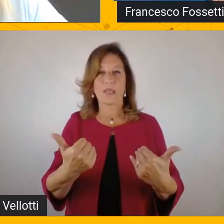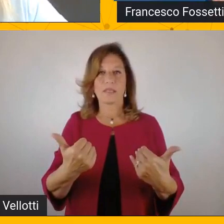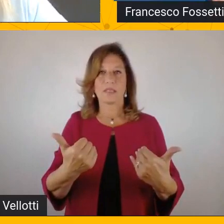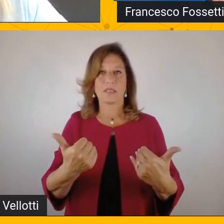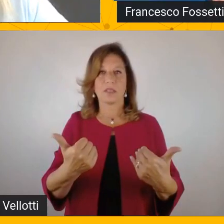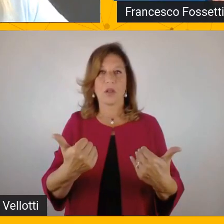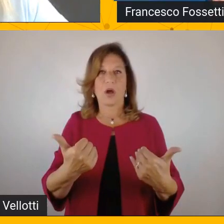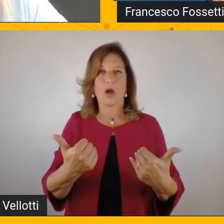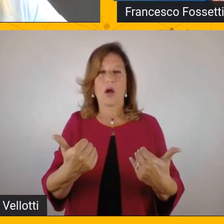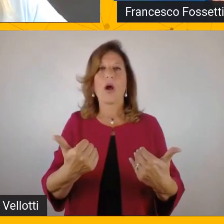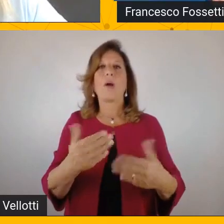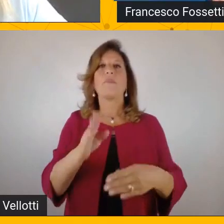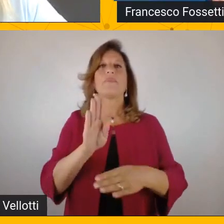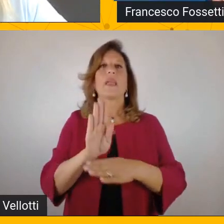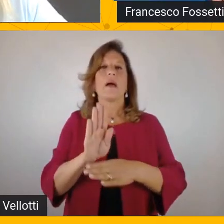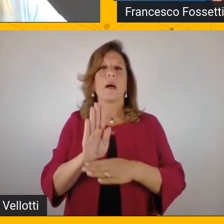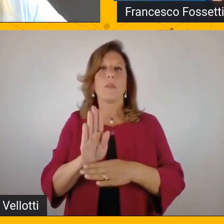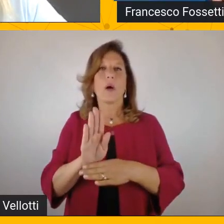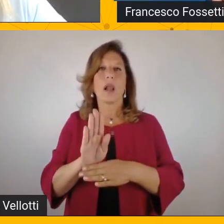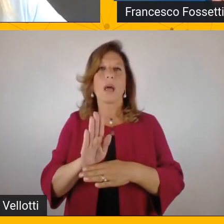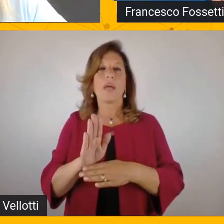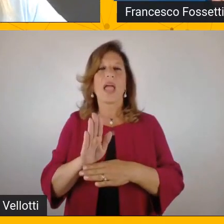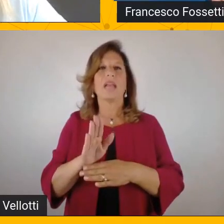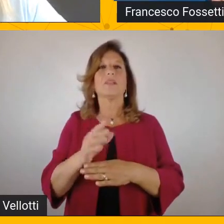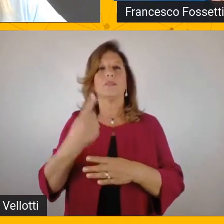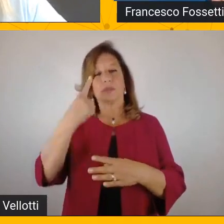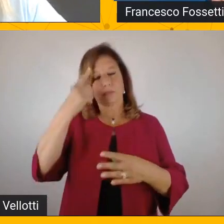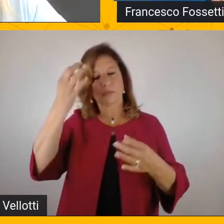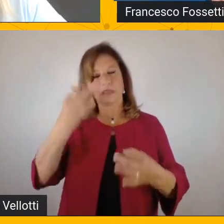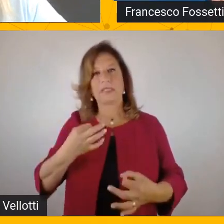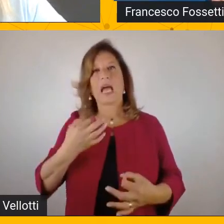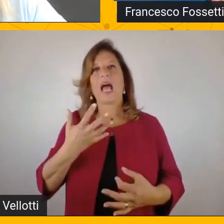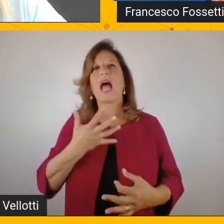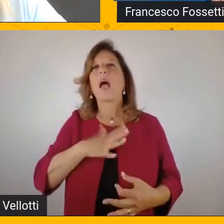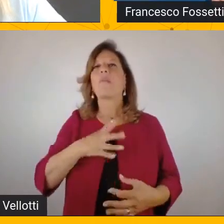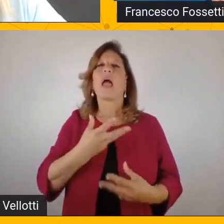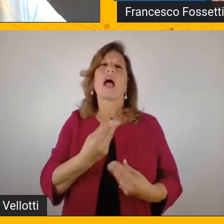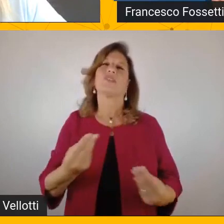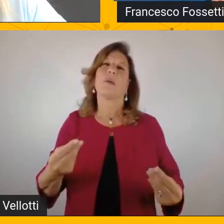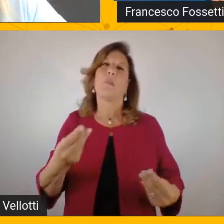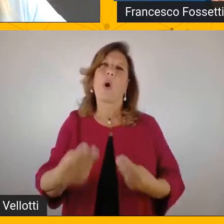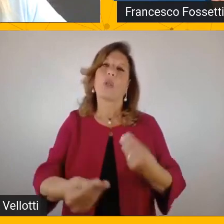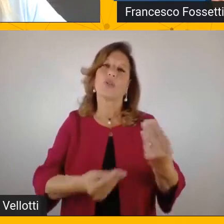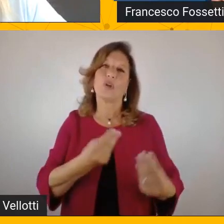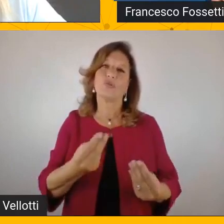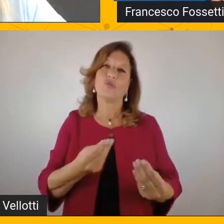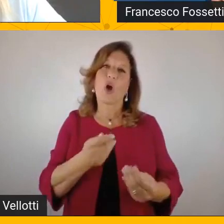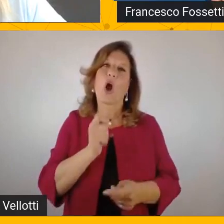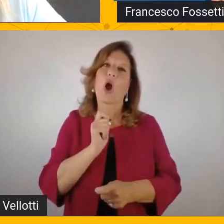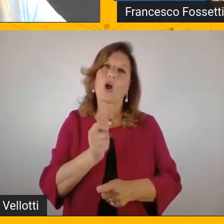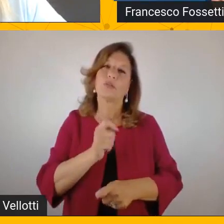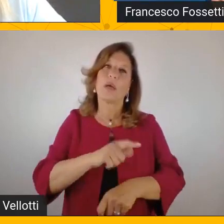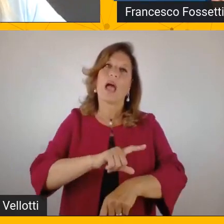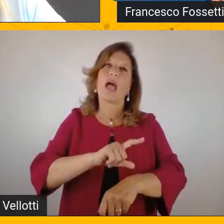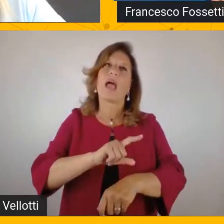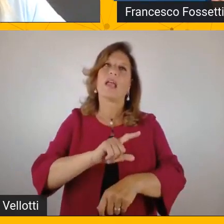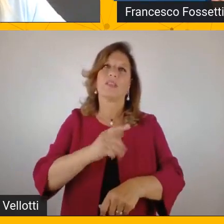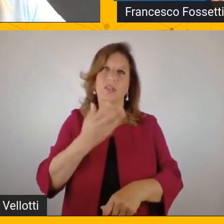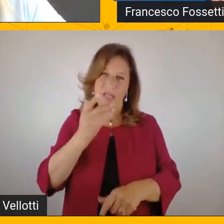battle pass sia fatto in maniera consapevole. Io a me piace quel gioco ci spendo